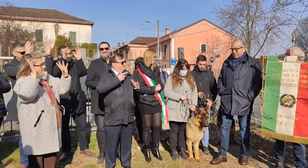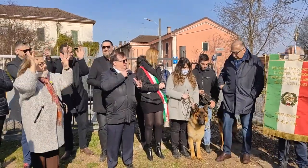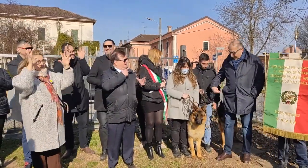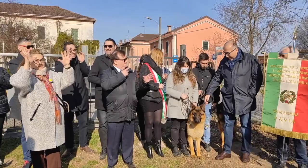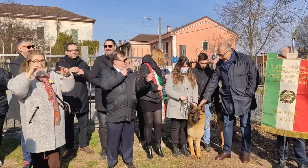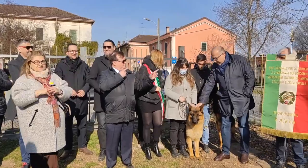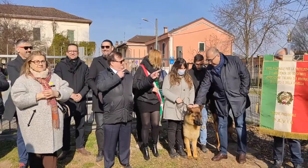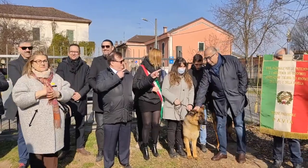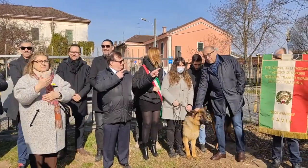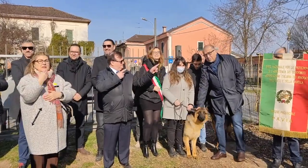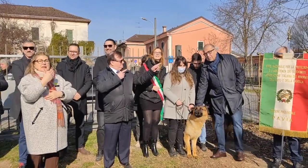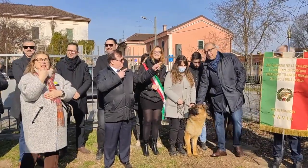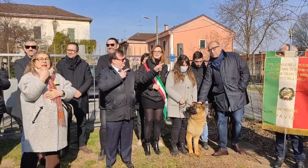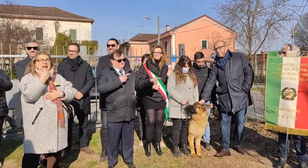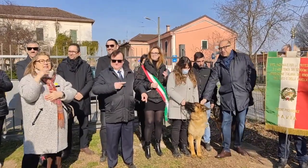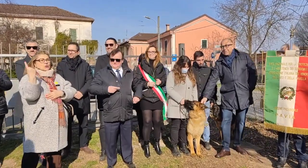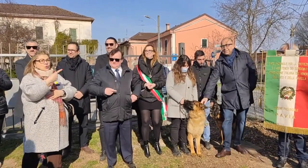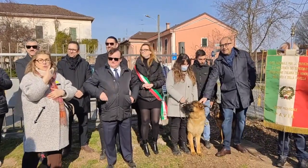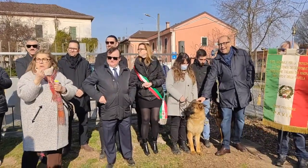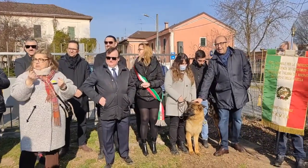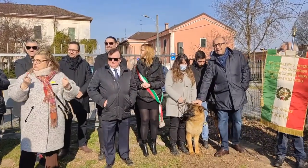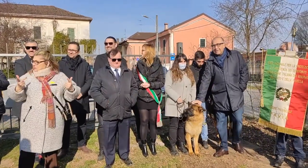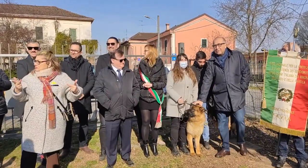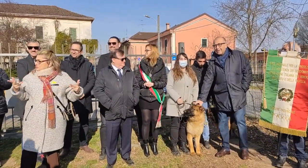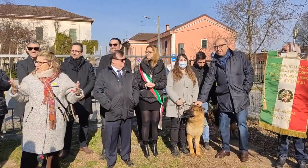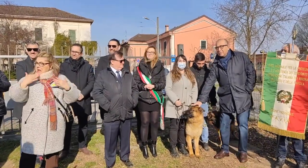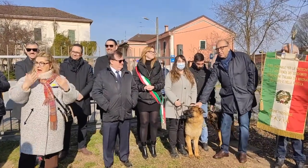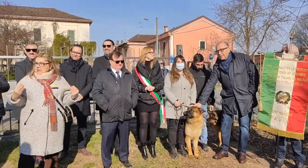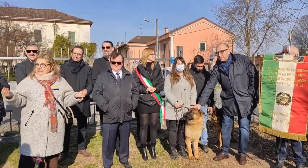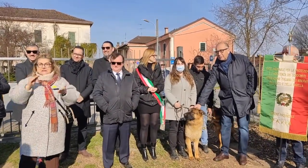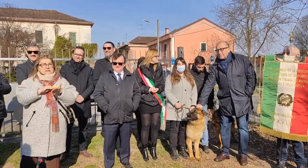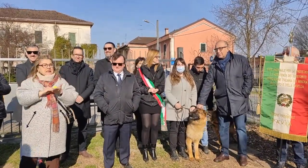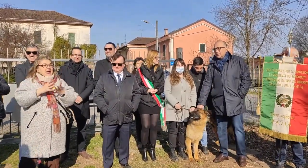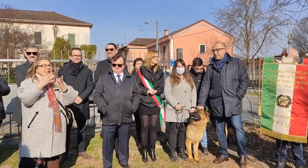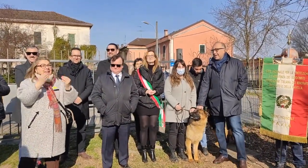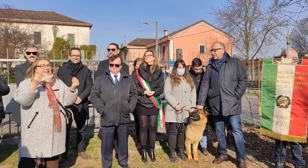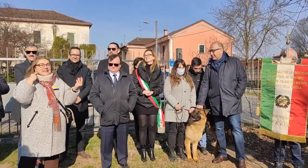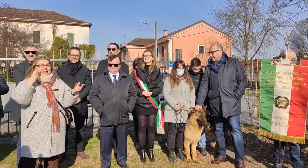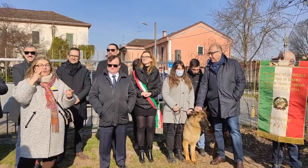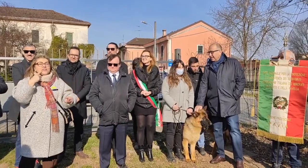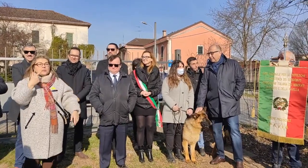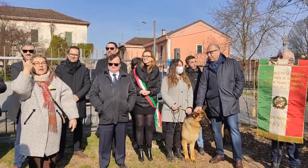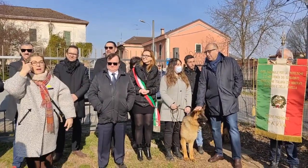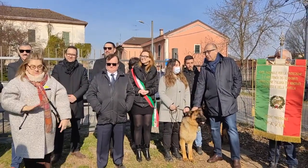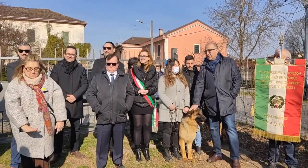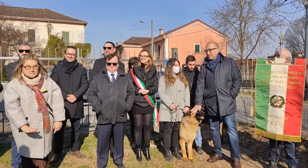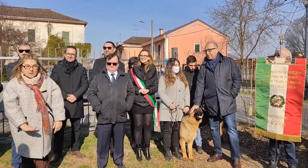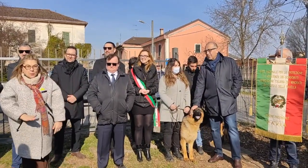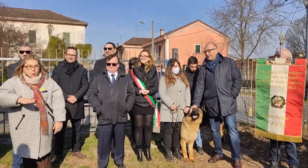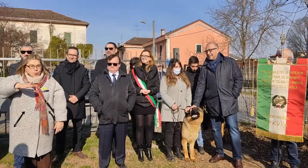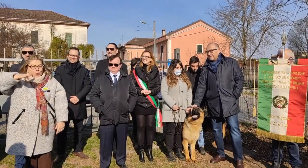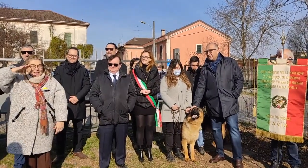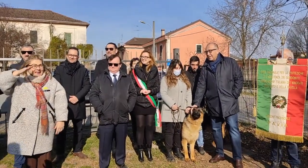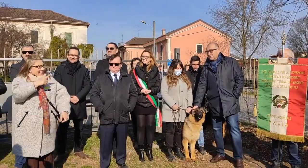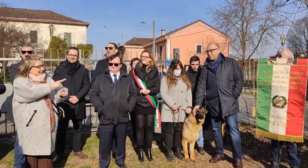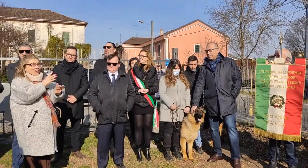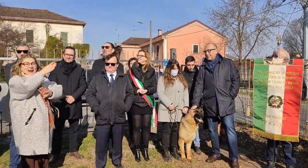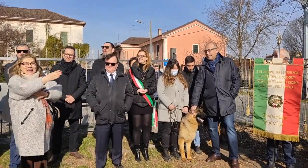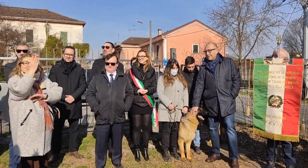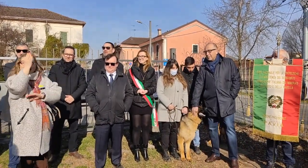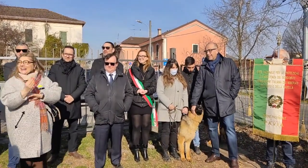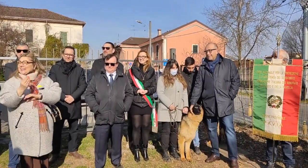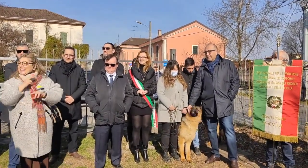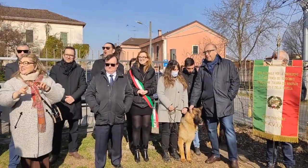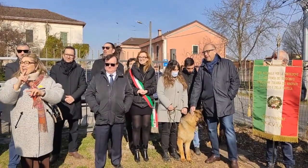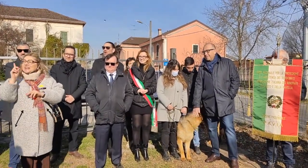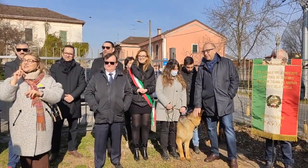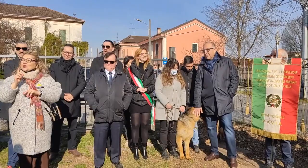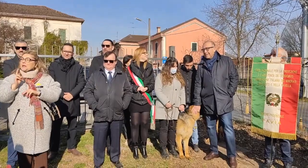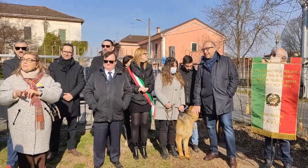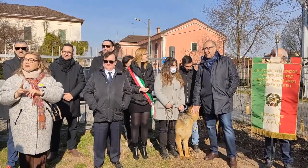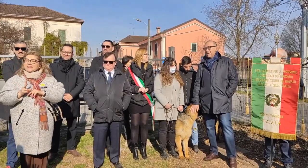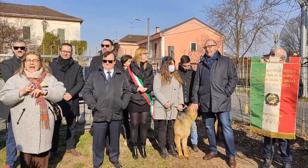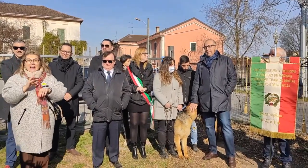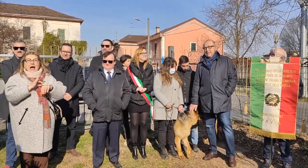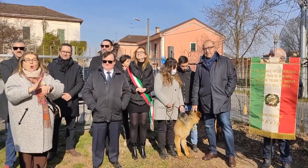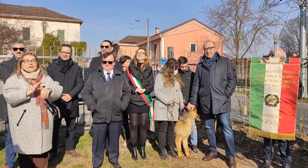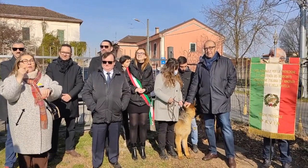Ringrazio tutti i presenti che hanno partecipato numerosi; sono andato nella Sezione Provinciale ENS di Pavia a cercare le persone sorde che mi hanno